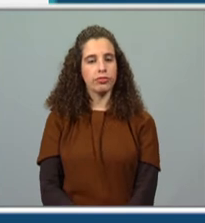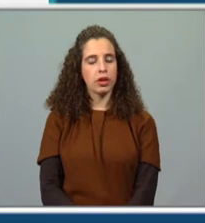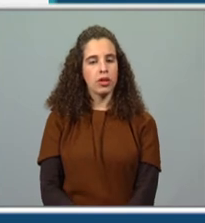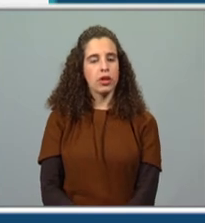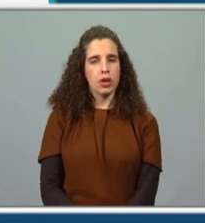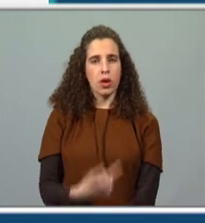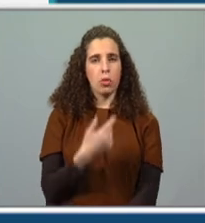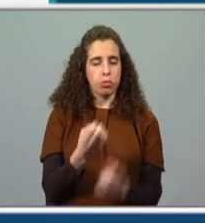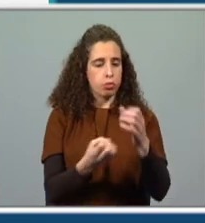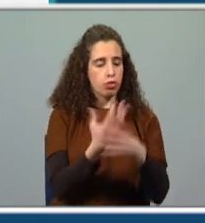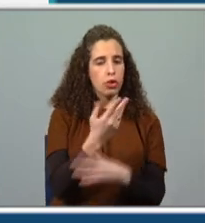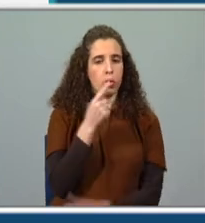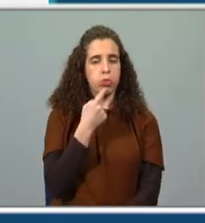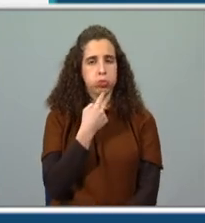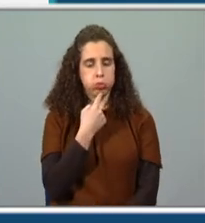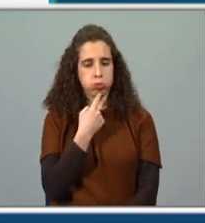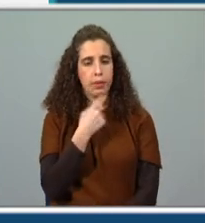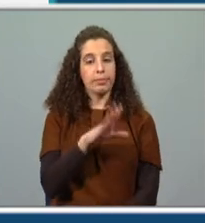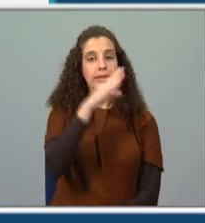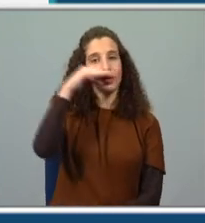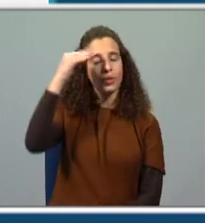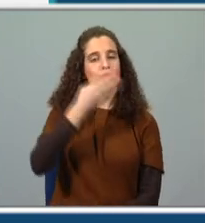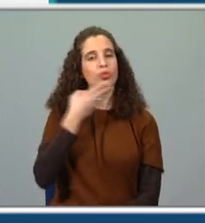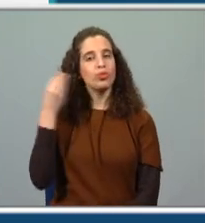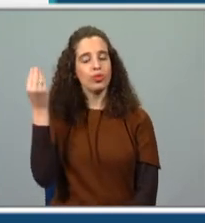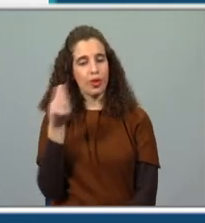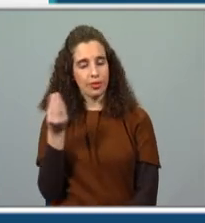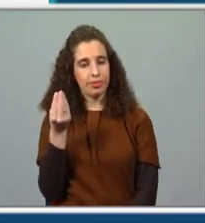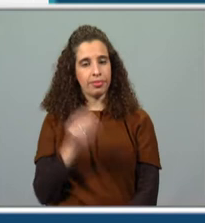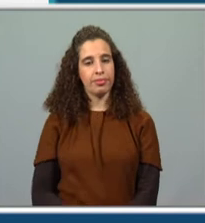imensas Fontes adultos jovens adultos 巨大的資源成年人 年輕的成年人